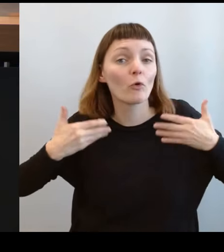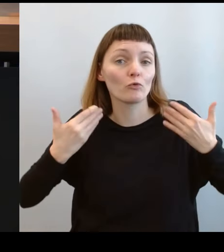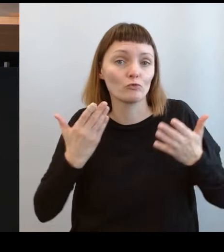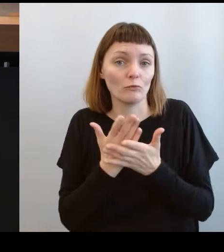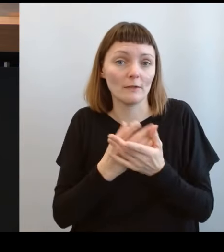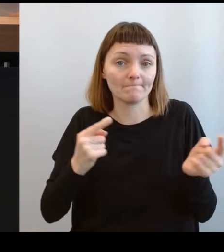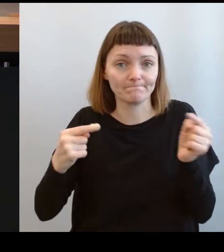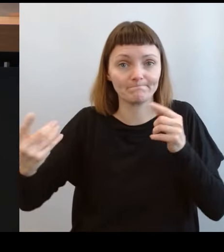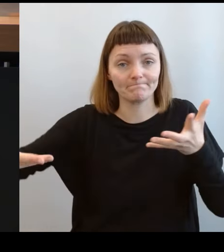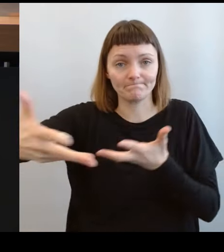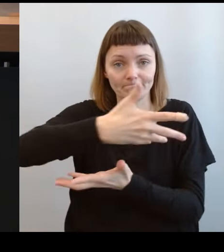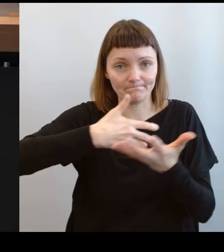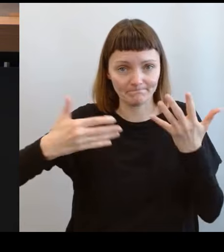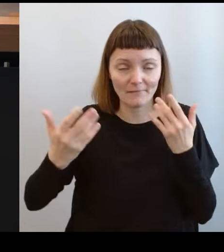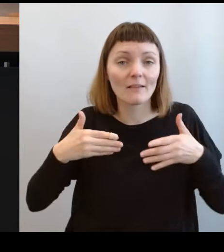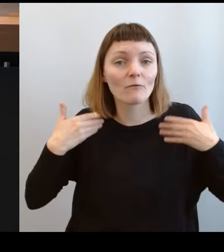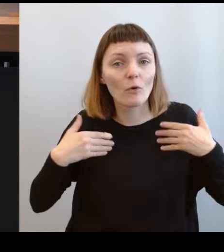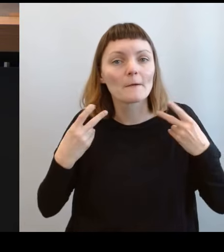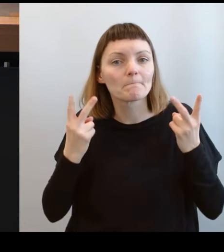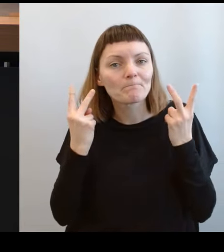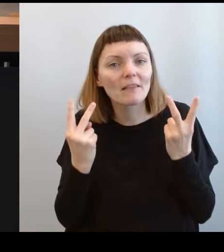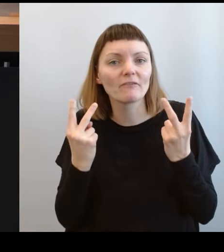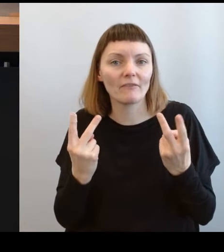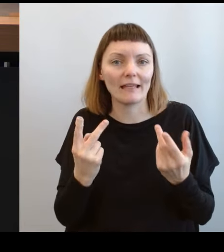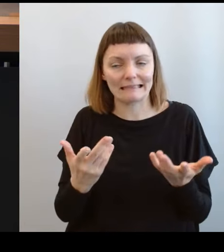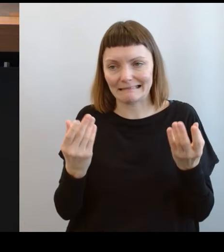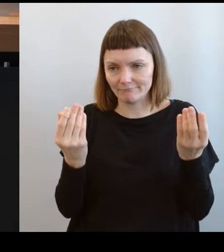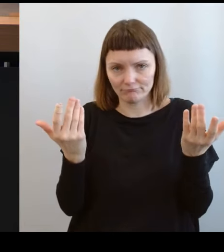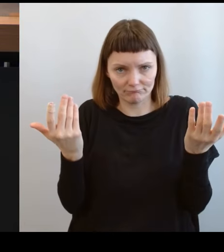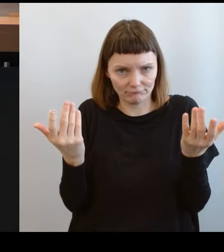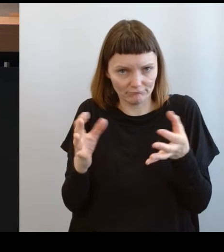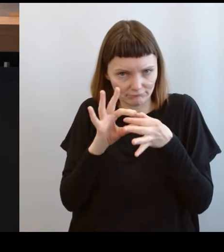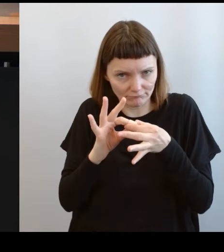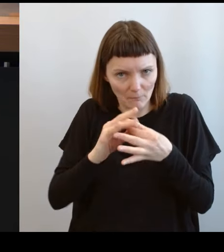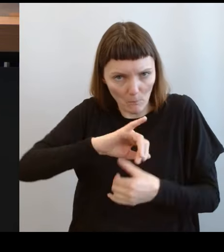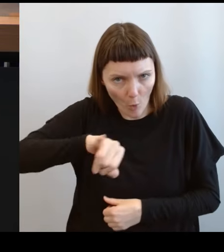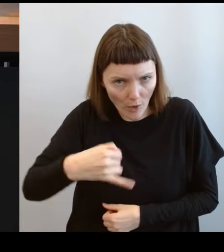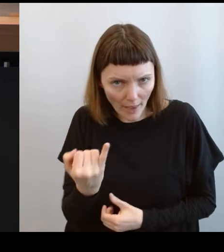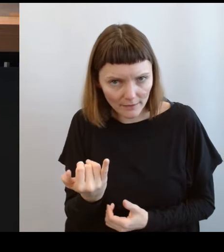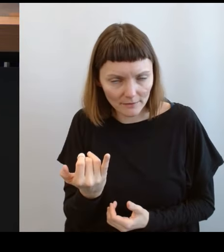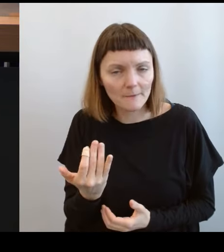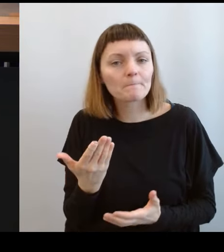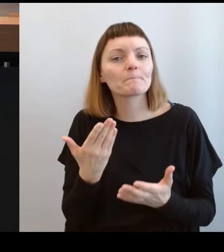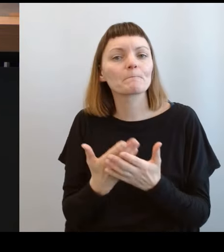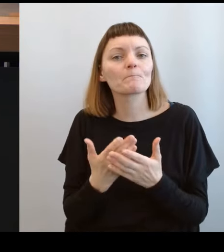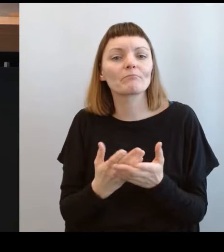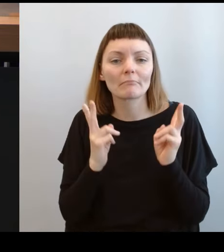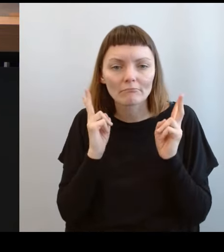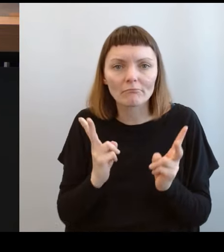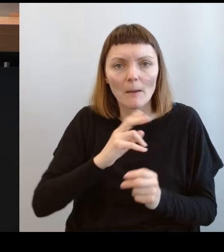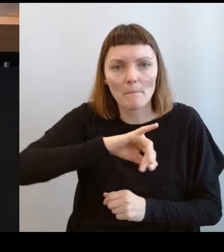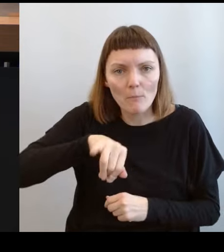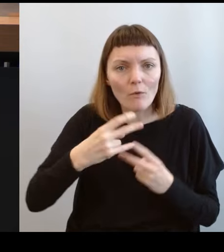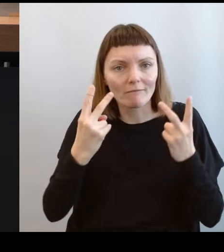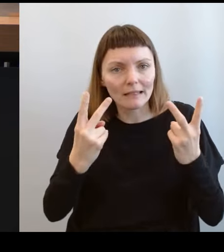Anliegen dieser Regierung. Es ist ein zentrales Anliegen der Senatsverwaltung, unserer Senatorin von uns, weil die Rahmenbedingungen